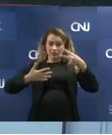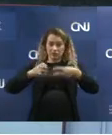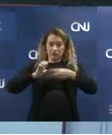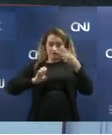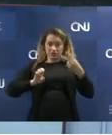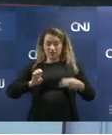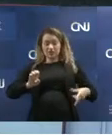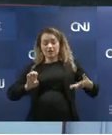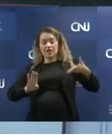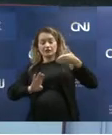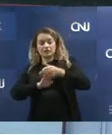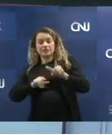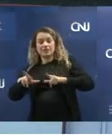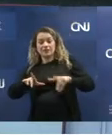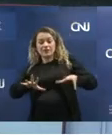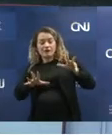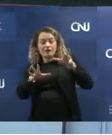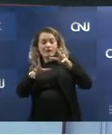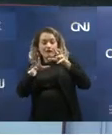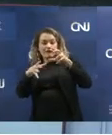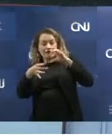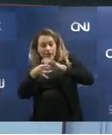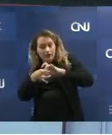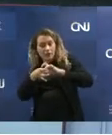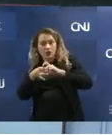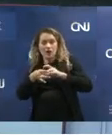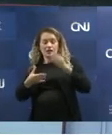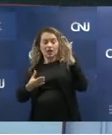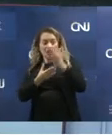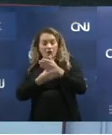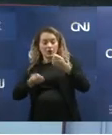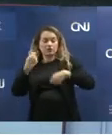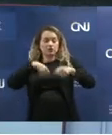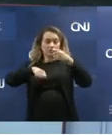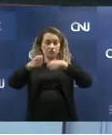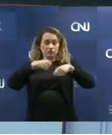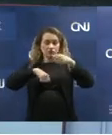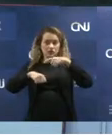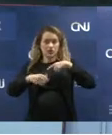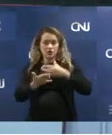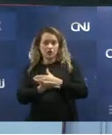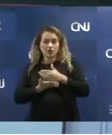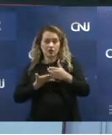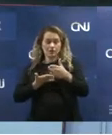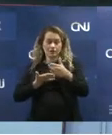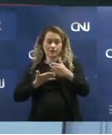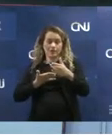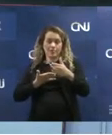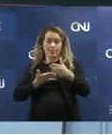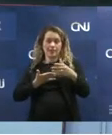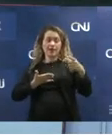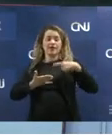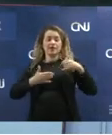administrativo objeto deste procedimento, em razão do Instituto da Continência.